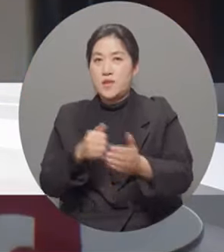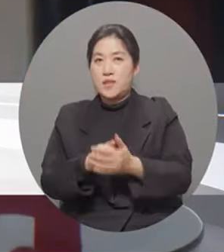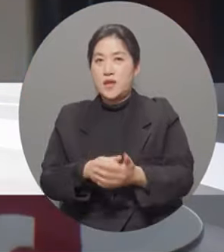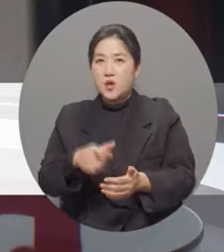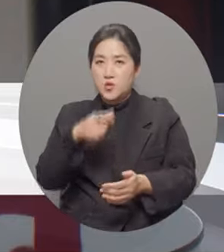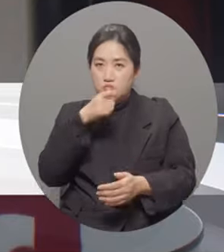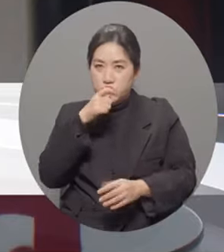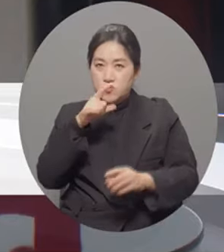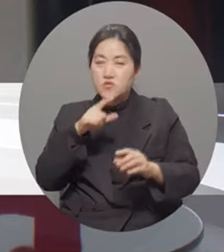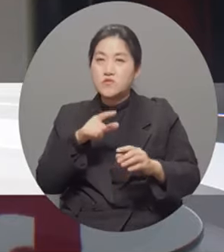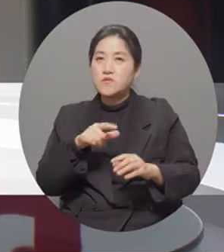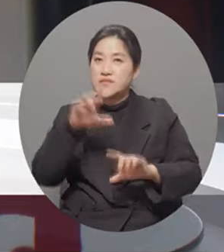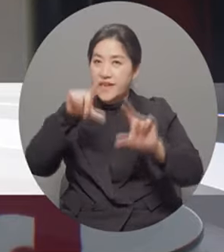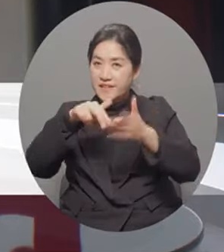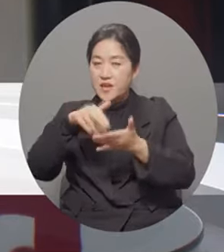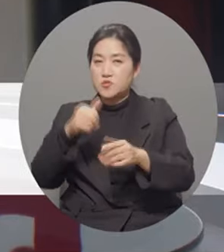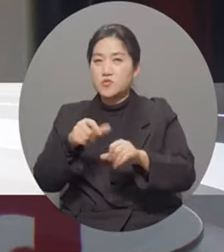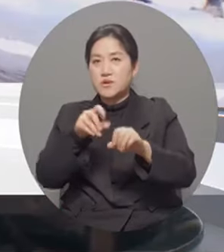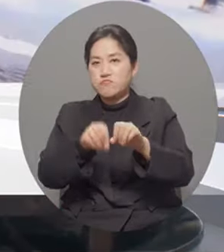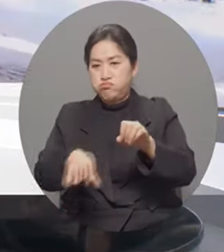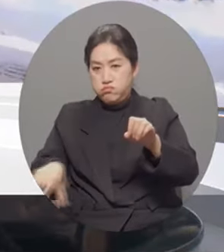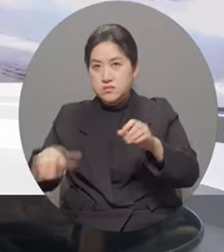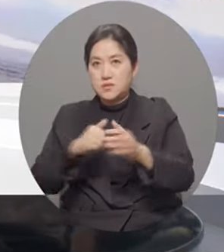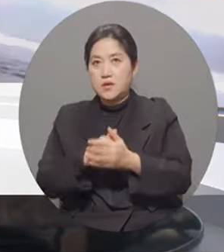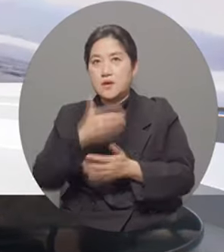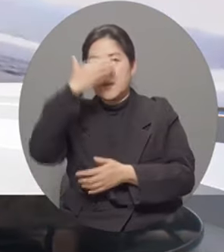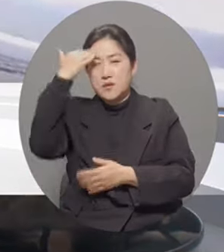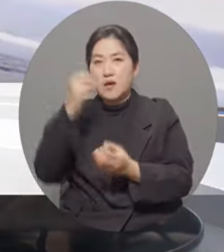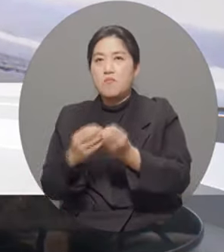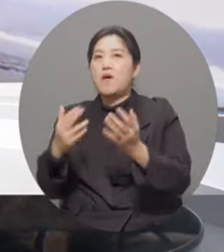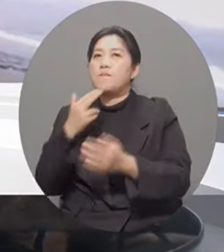충전소 차량에서 액체 상태의 가스가 노출이 된 건데요.